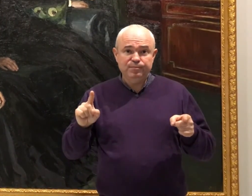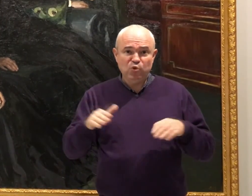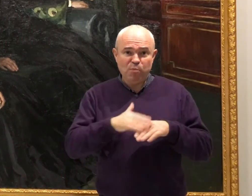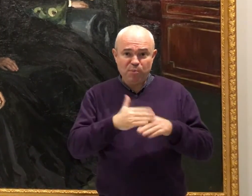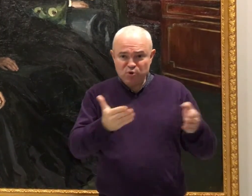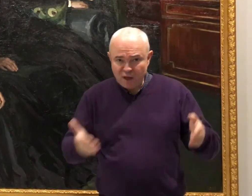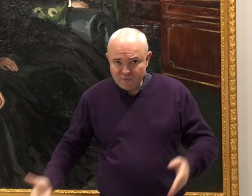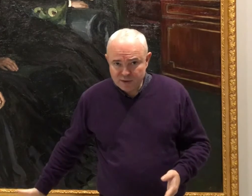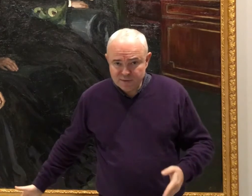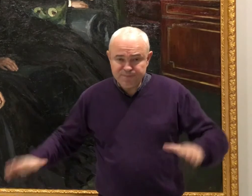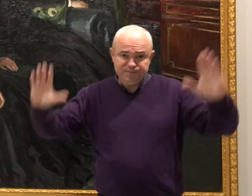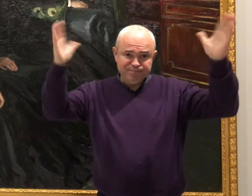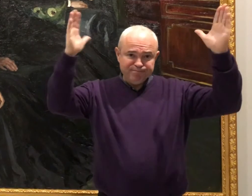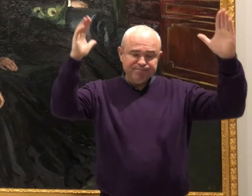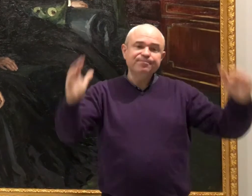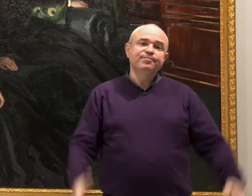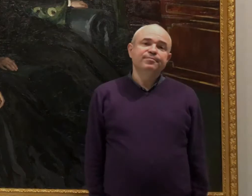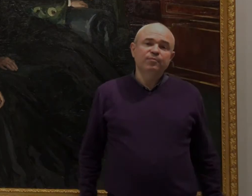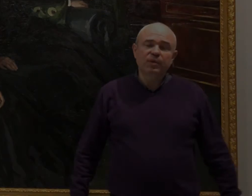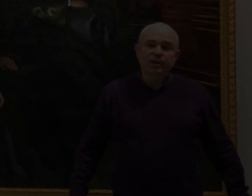Добро пожаловать!